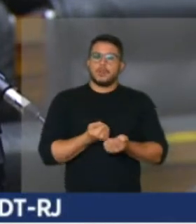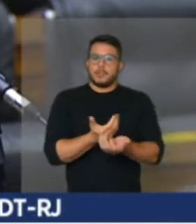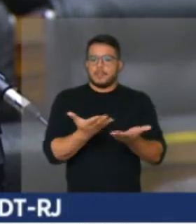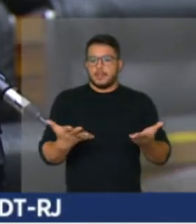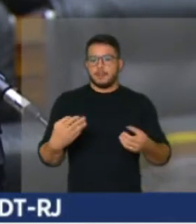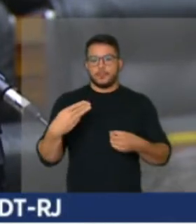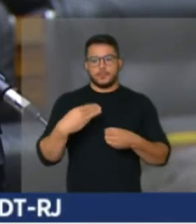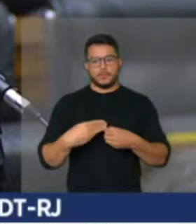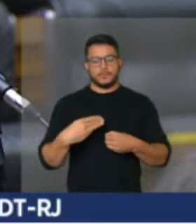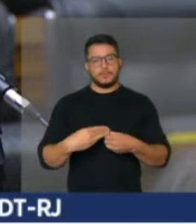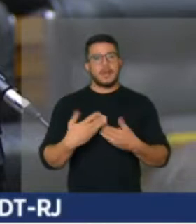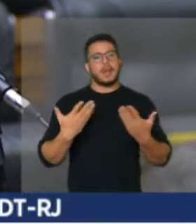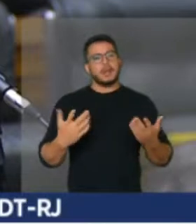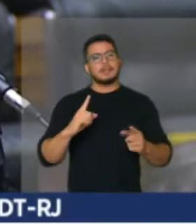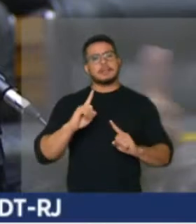PASSAR DO TEMPO TUDO FOI SENDO DESFIGURADO E AGORA ESTAMOS